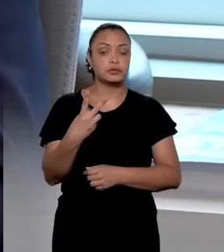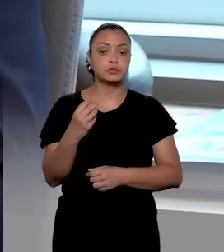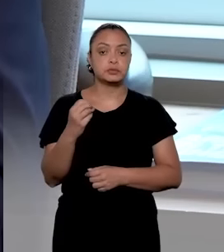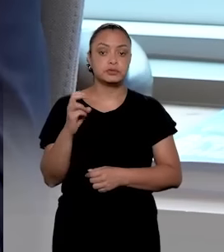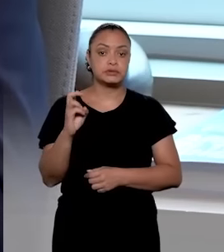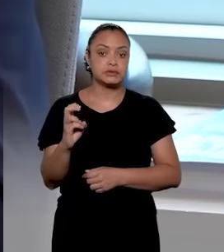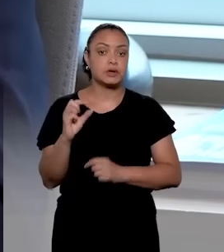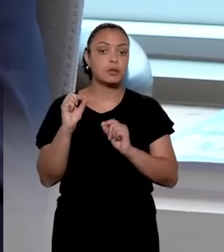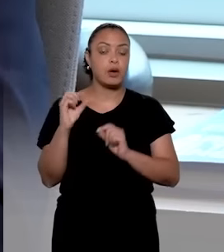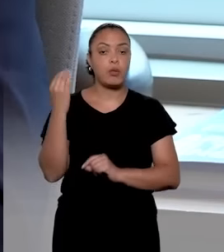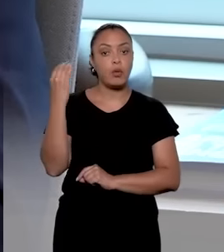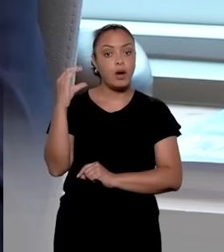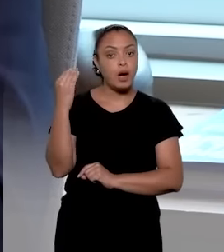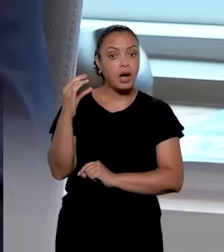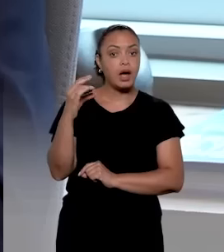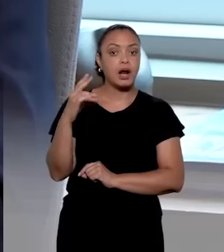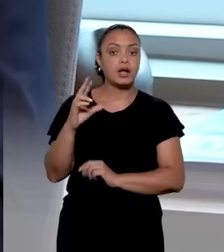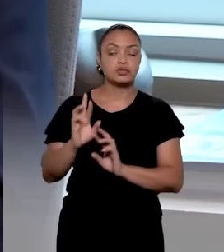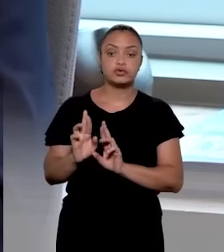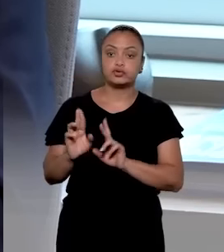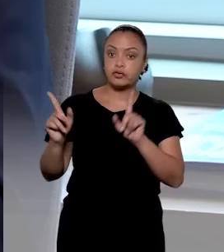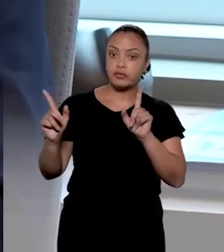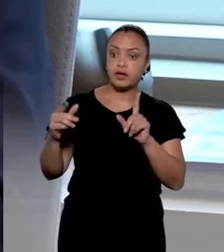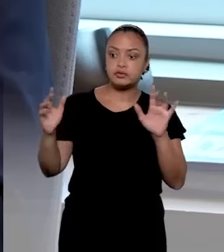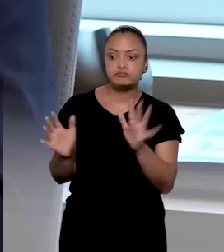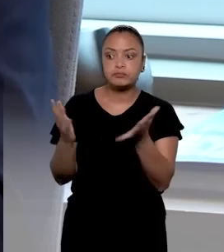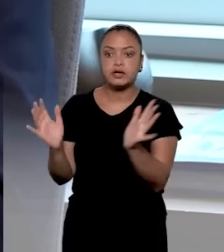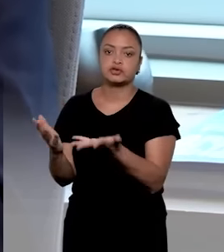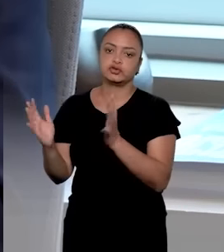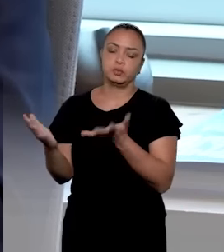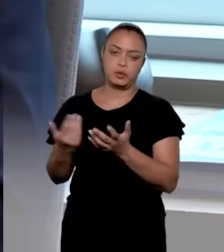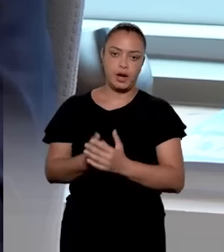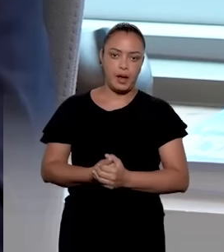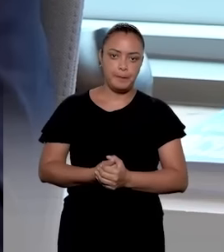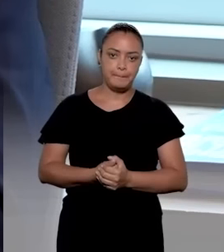que eu lancei em 2005 com um crédito diferenciado para estimular o processo.